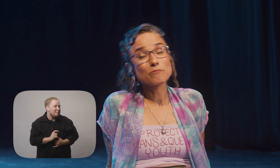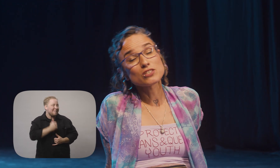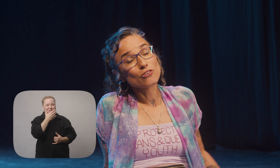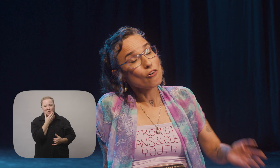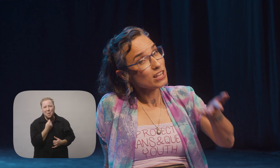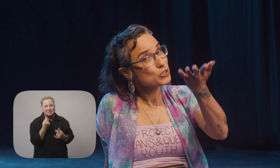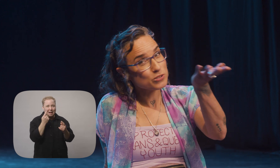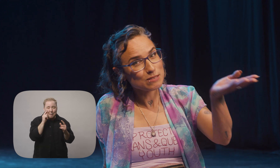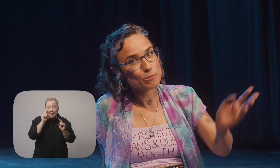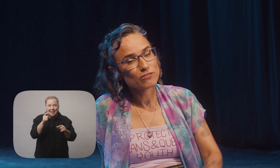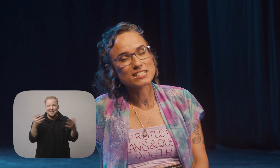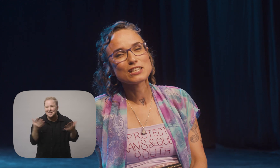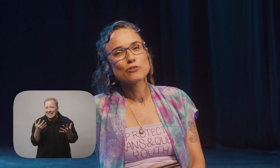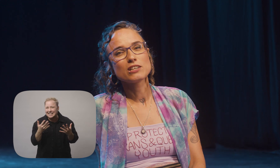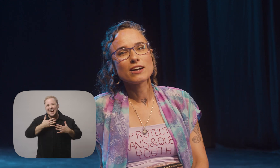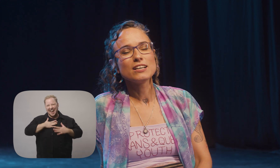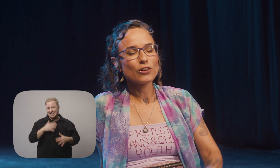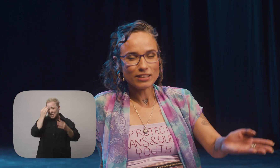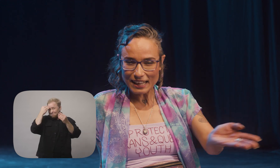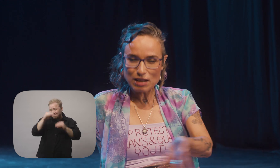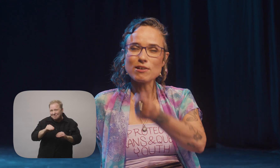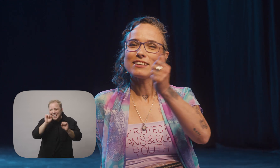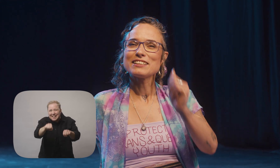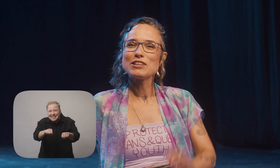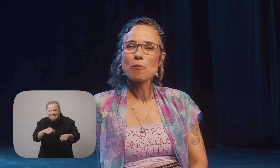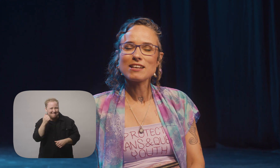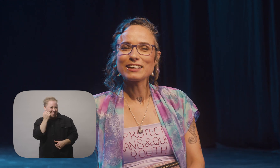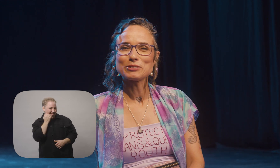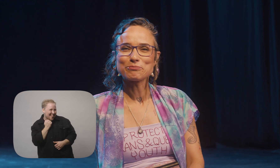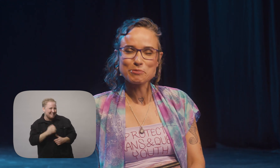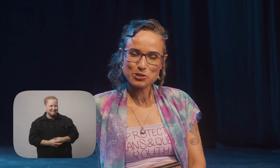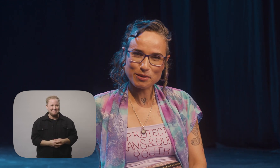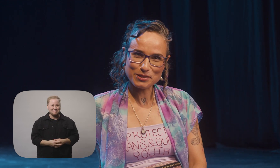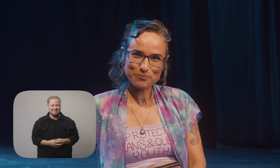Was euer schönster Moment vielleicht in der Folge war, könnt ihr gerne mal in die Kommentare tippen. Ich bin gespannt.